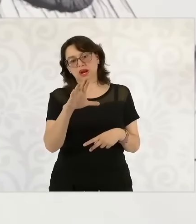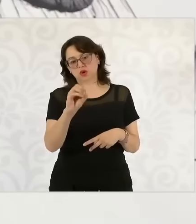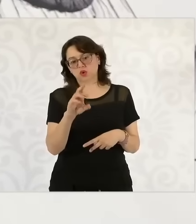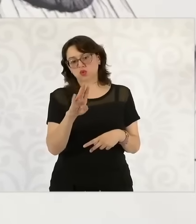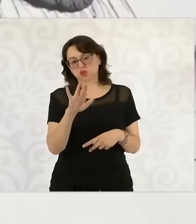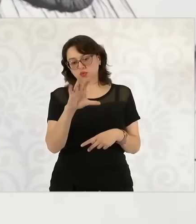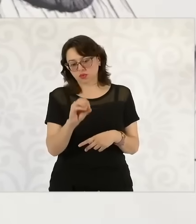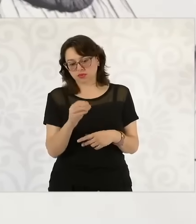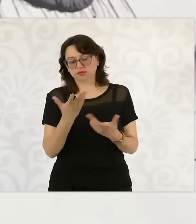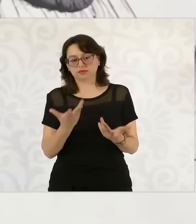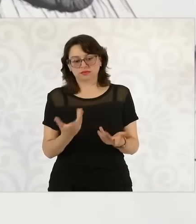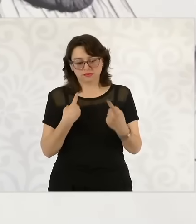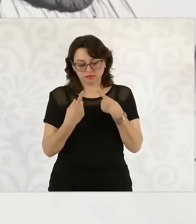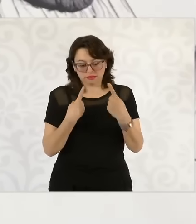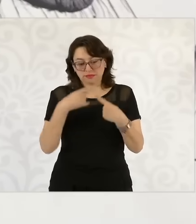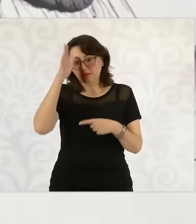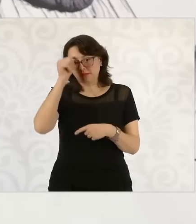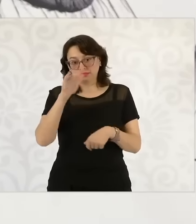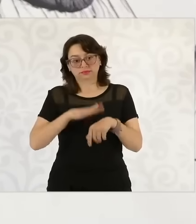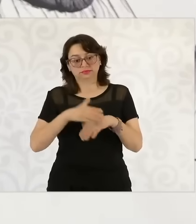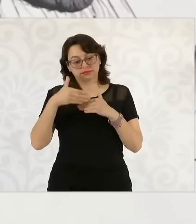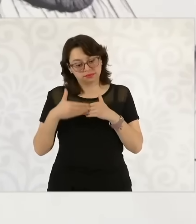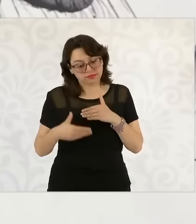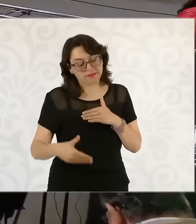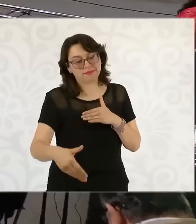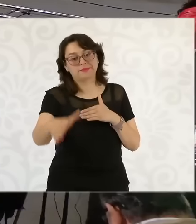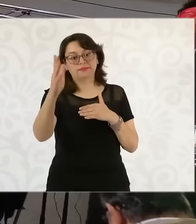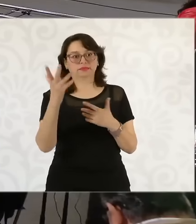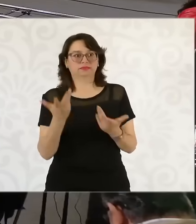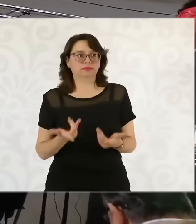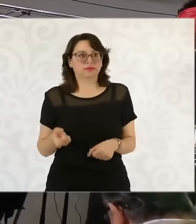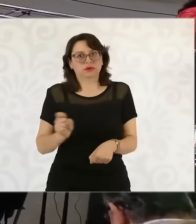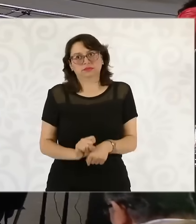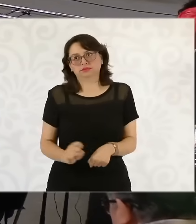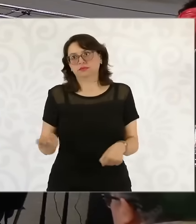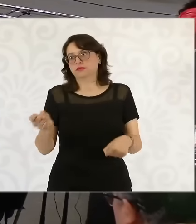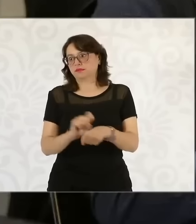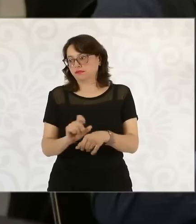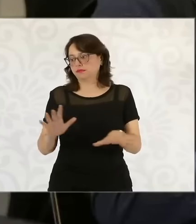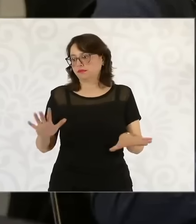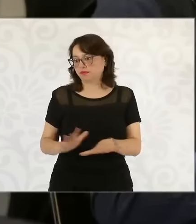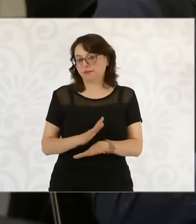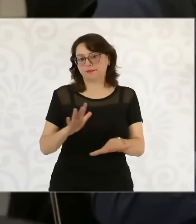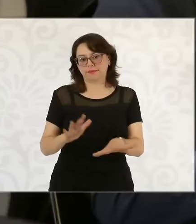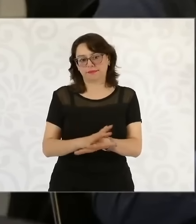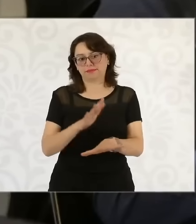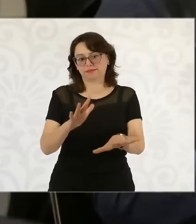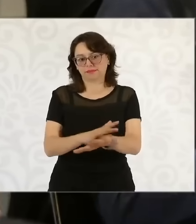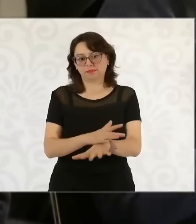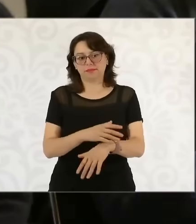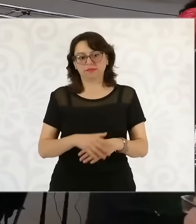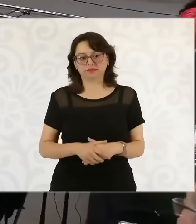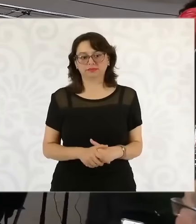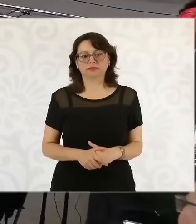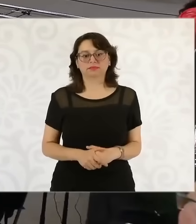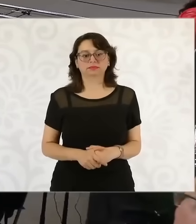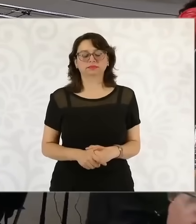acuerdos pues más permanentes que no dependa cada semana pues de una situación distinta